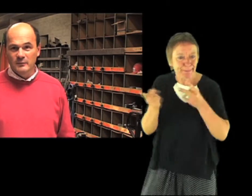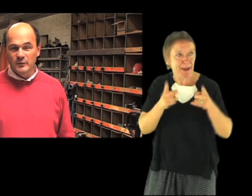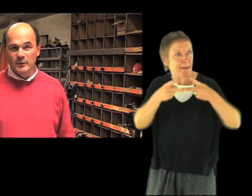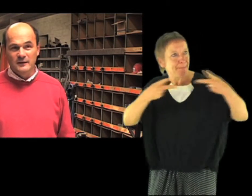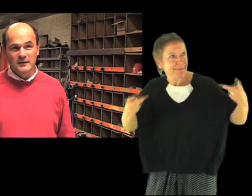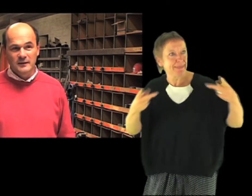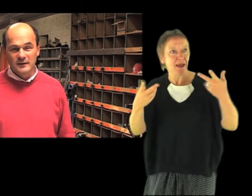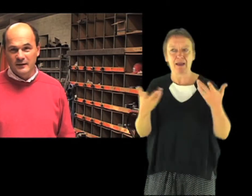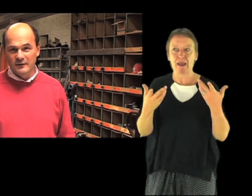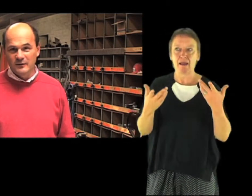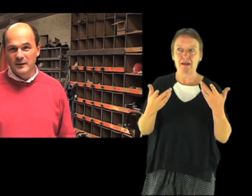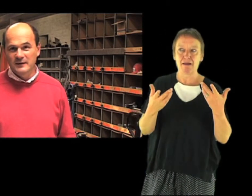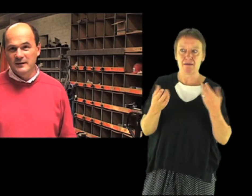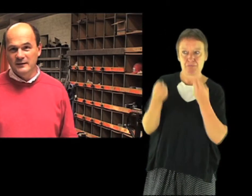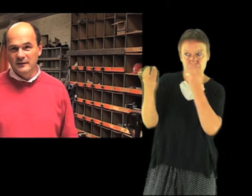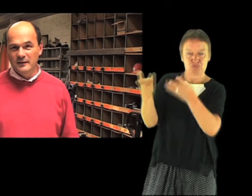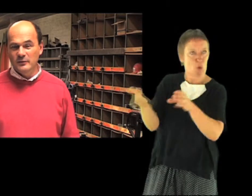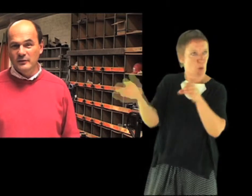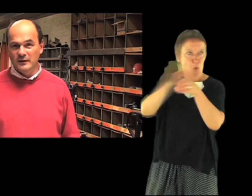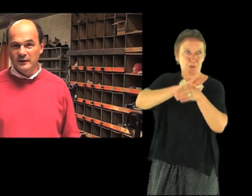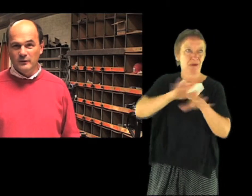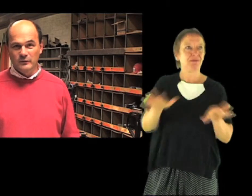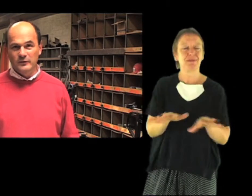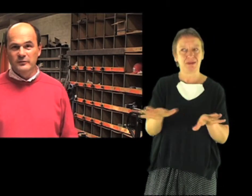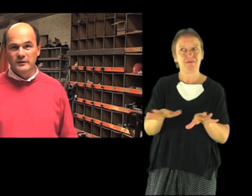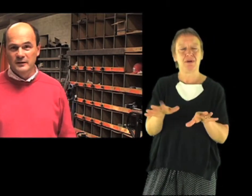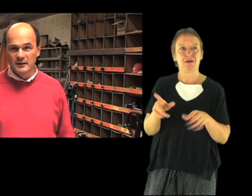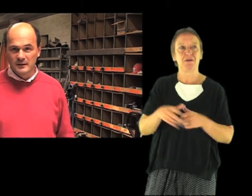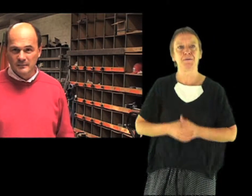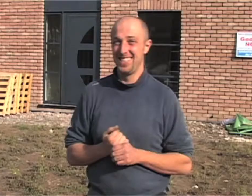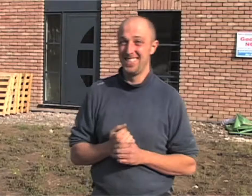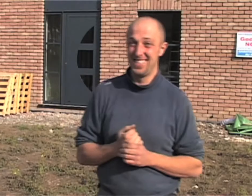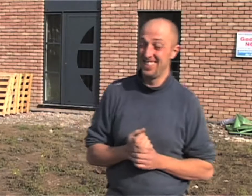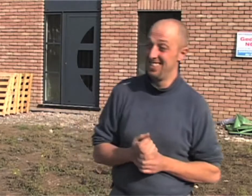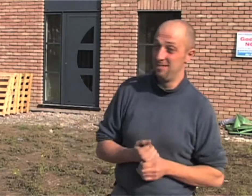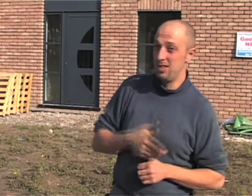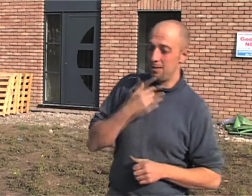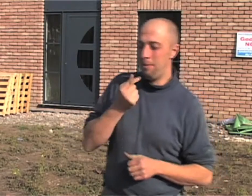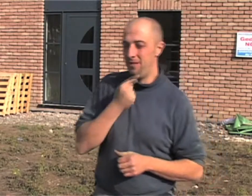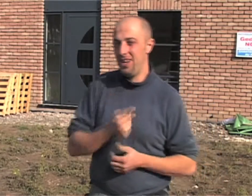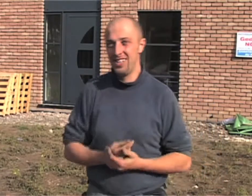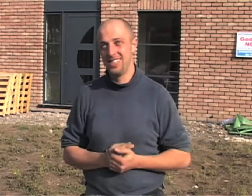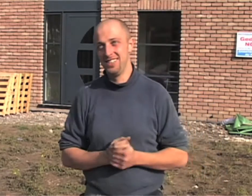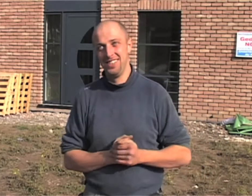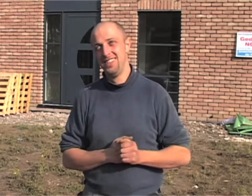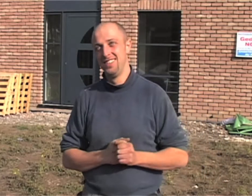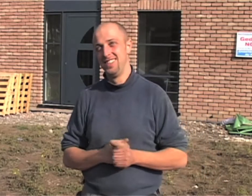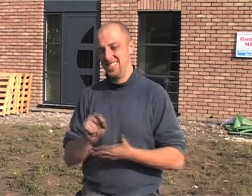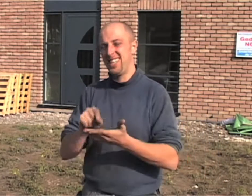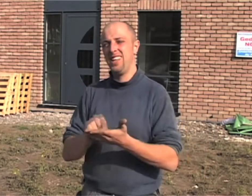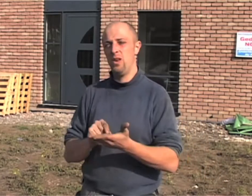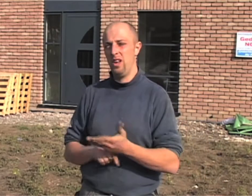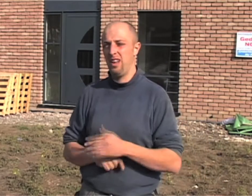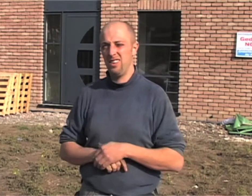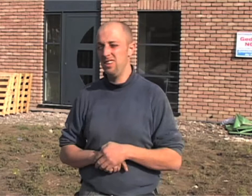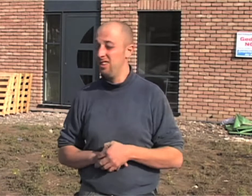et il peut partir avec le matériel nécessaire pour le travail qu'on lui confie. L'examen théorique n'a pas été facile.